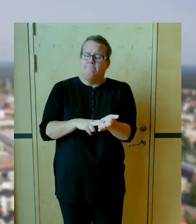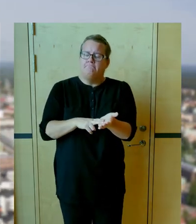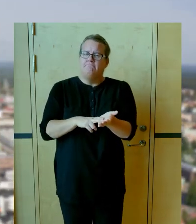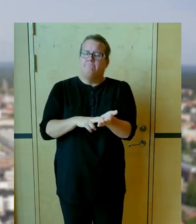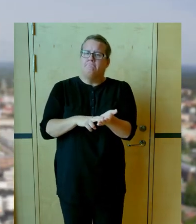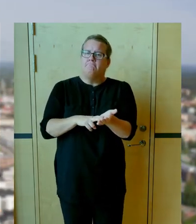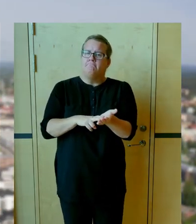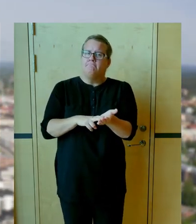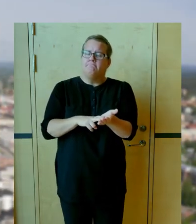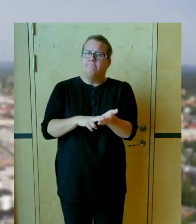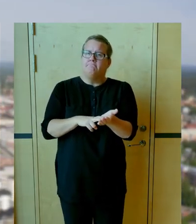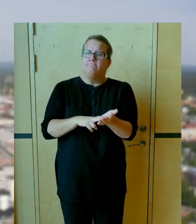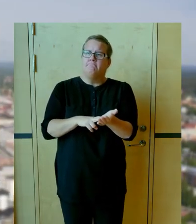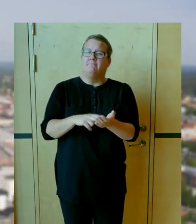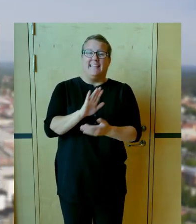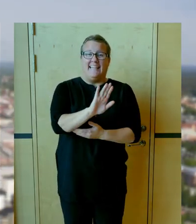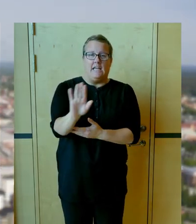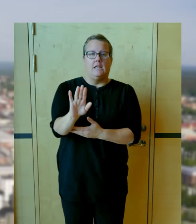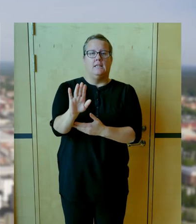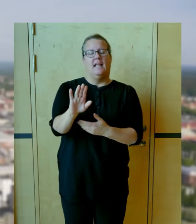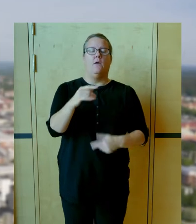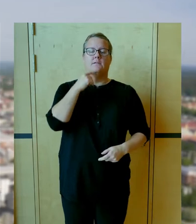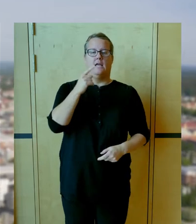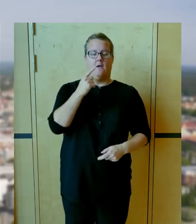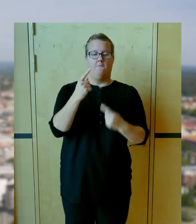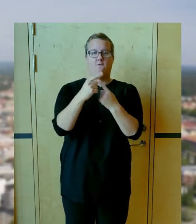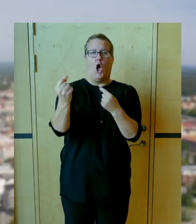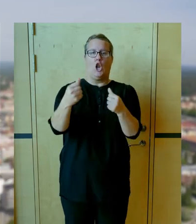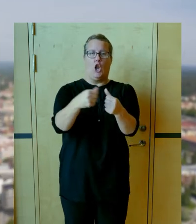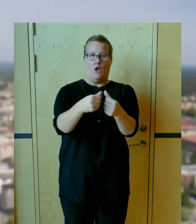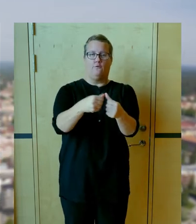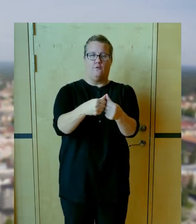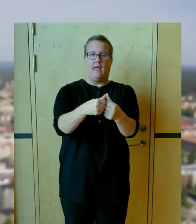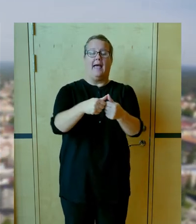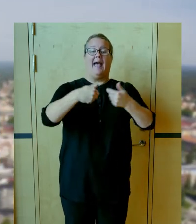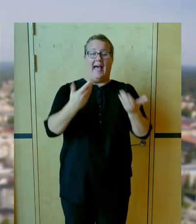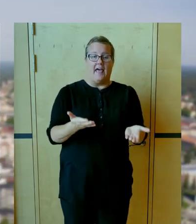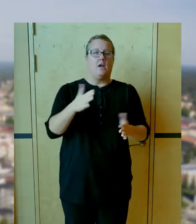10 löfte är ett vård och omsorgsboende för 120 platser som skulle